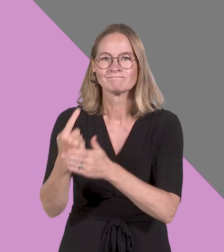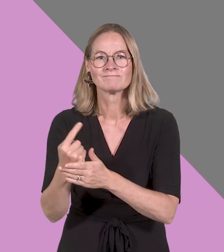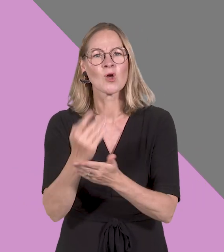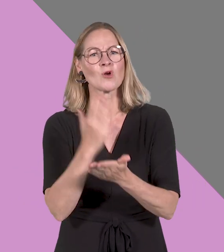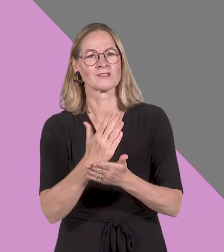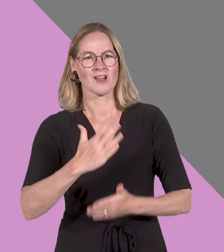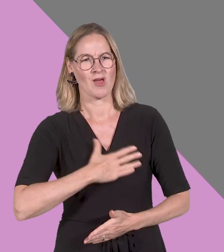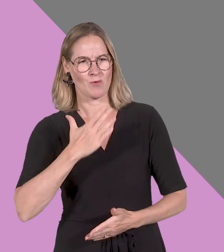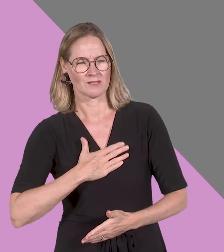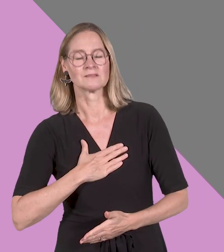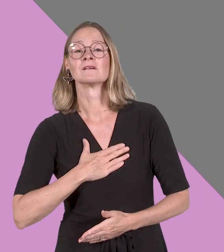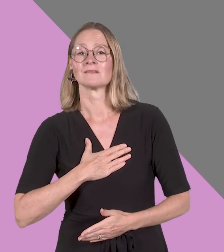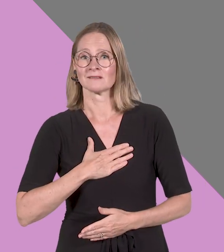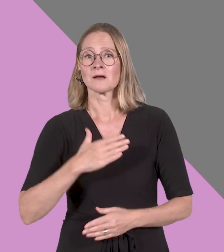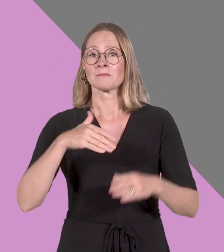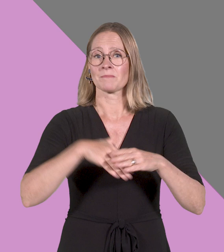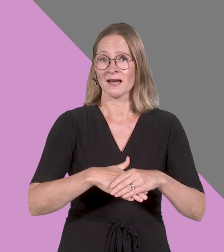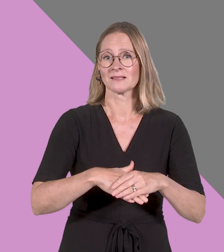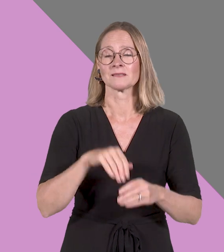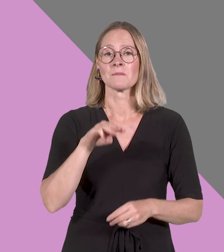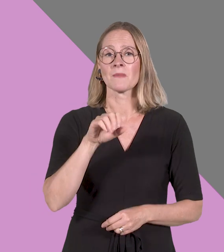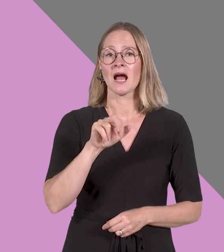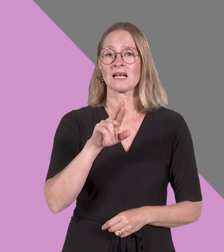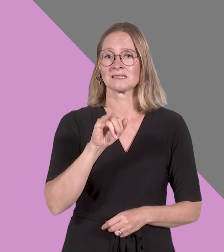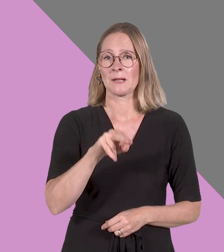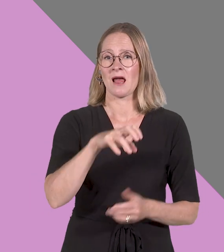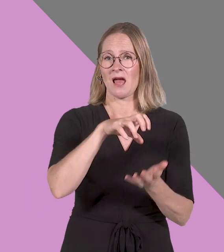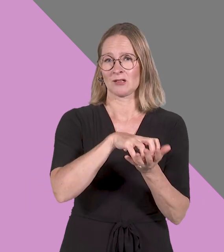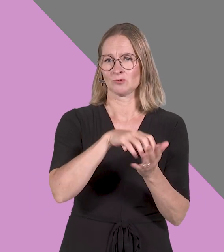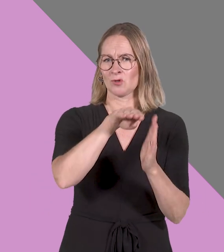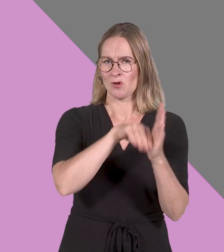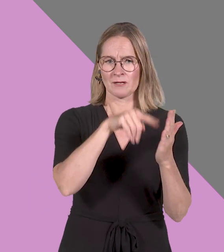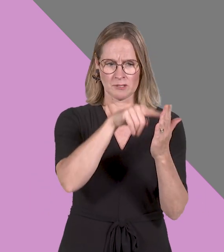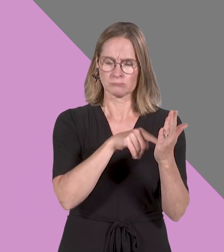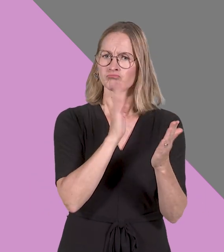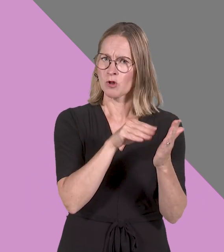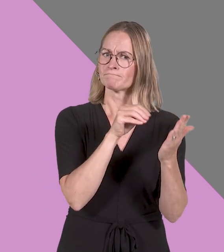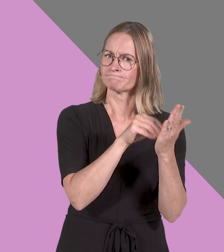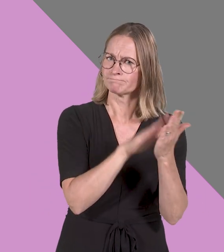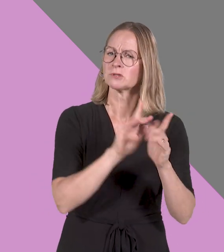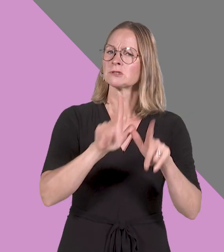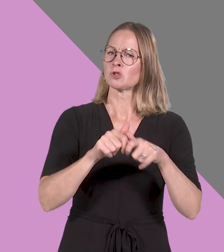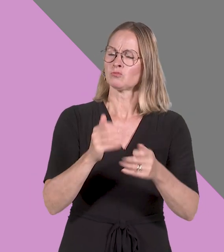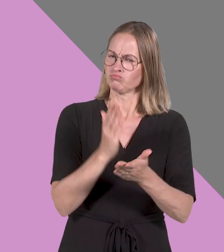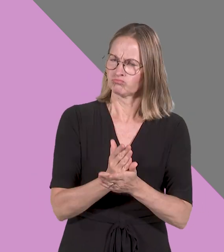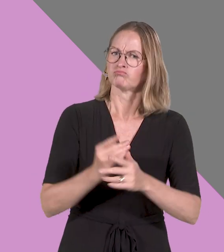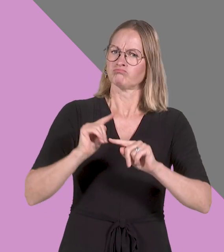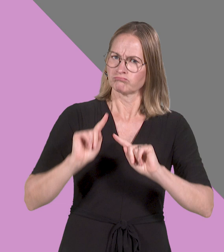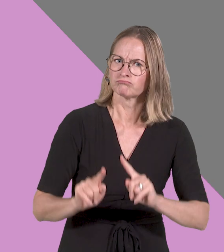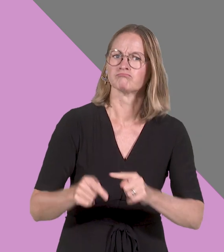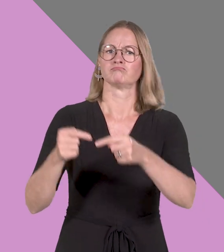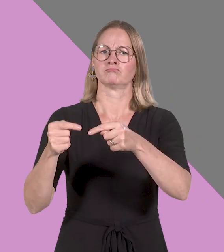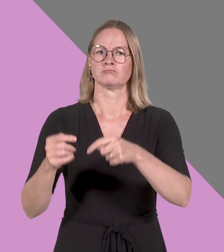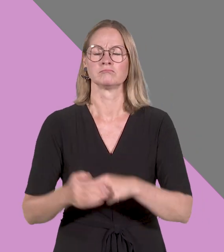valtiollisen sovintoprosessin kuuroihin kohdistuneista oikeudenloukkauksista.